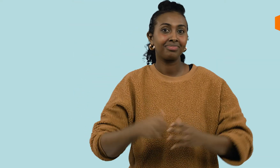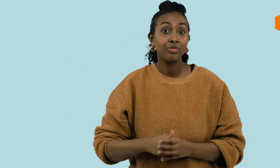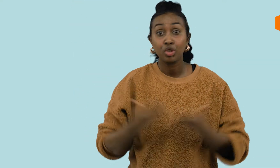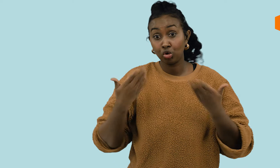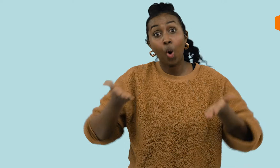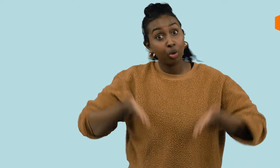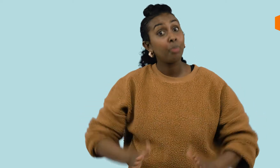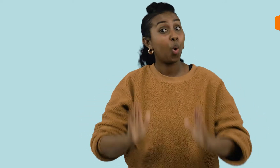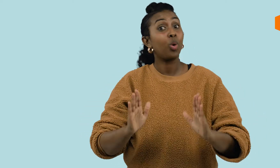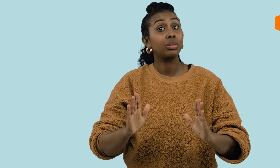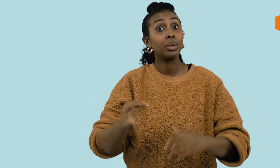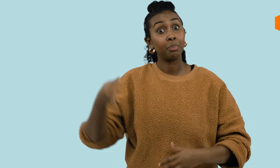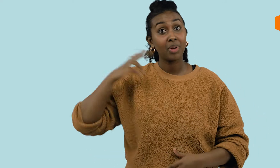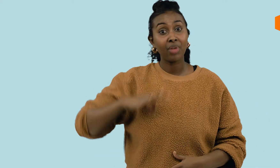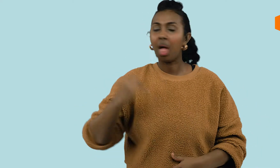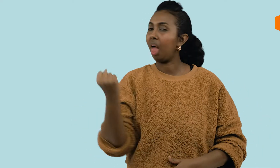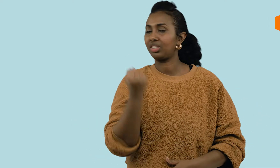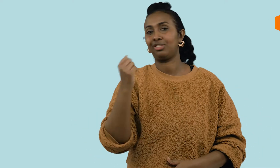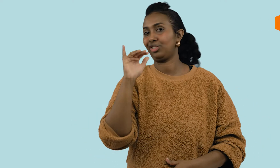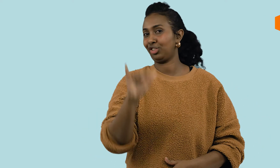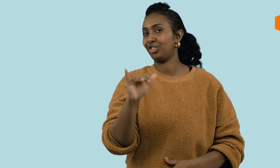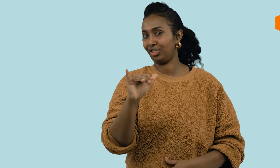Dit is aangeboren en die privilege zal er altijd zijn.